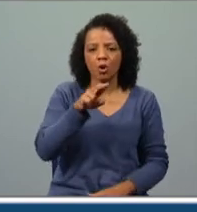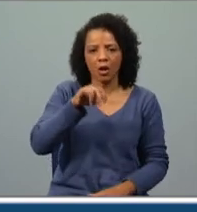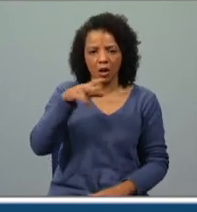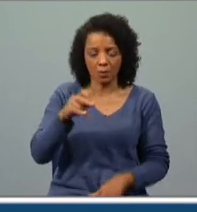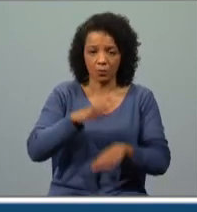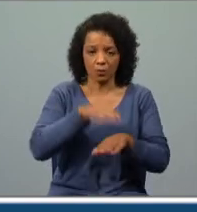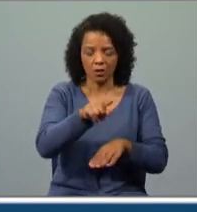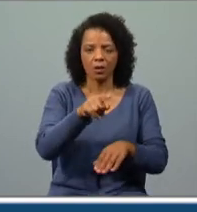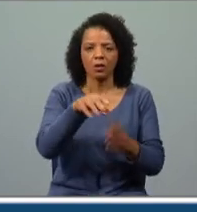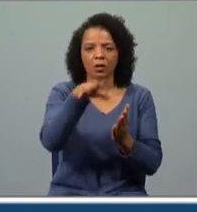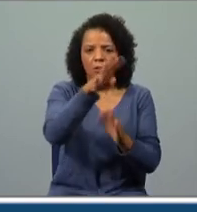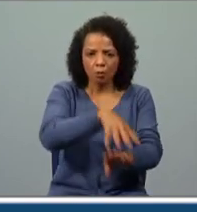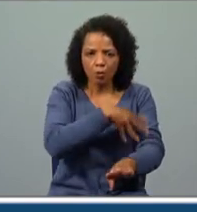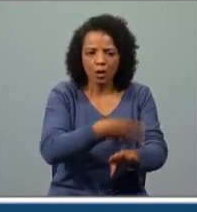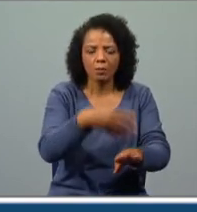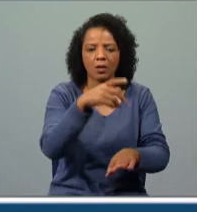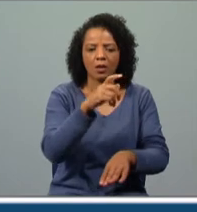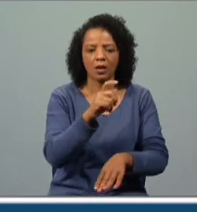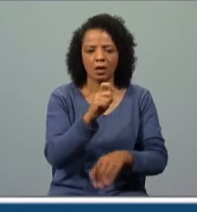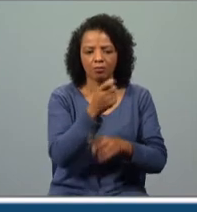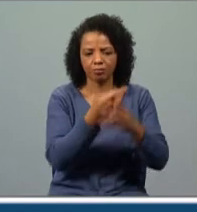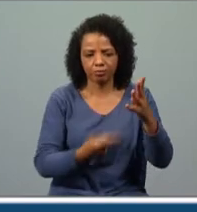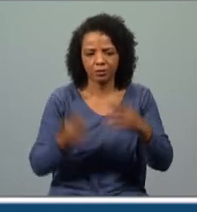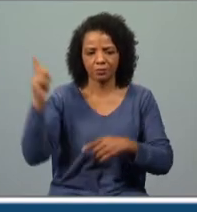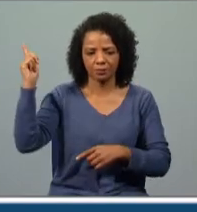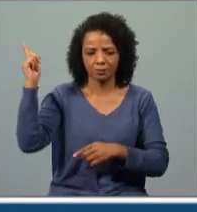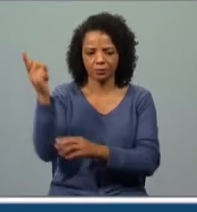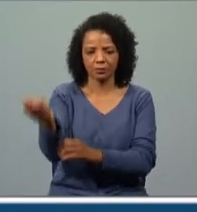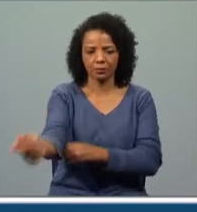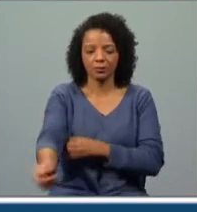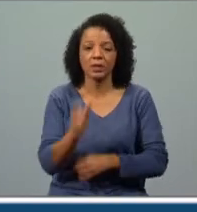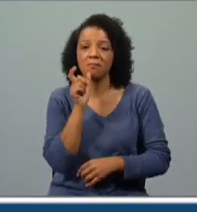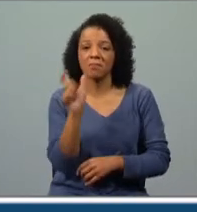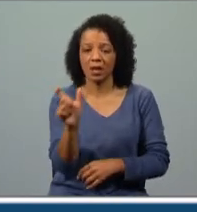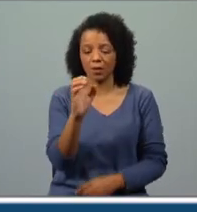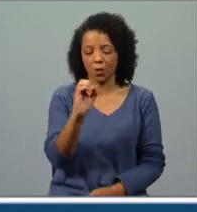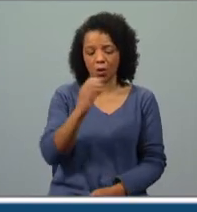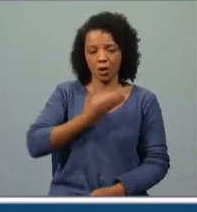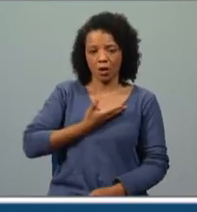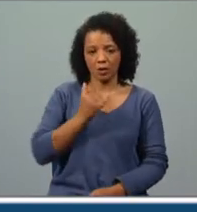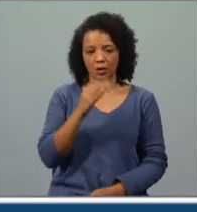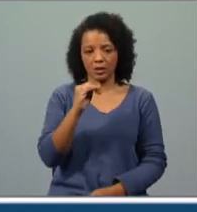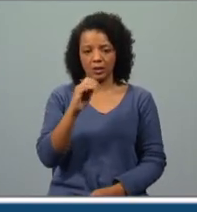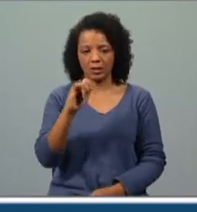auxilia dos poemas épicos ele era e Odisseia a palavra Odisseia deriva do 來自史詩的幫助，他和奧德賽奧德賽一詞來源於